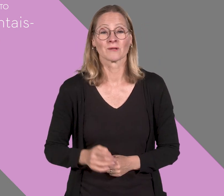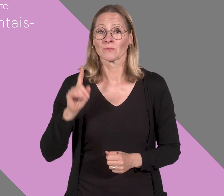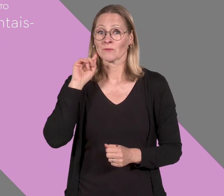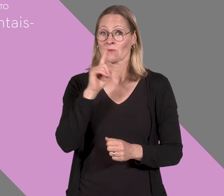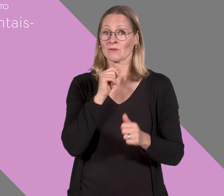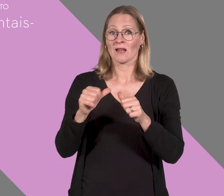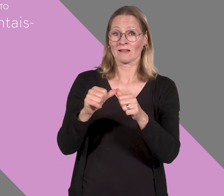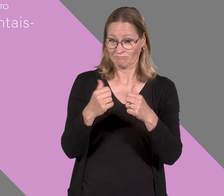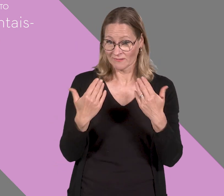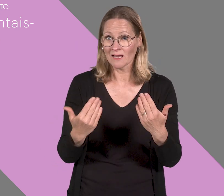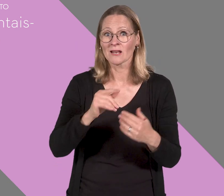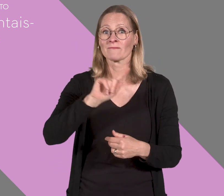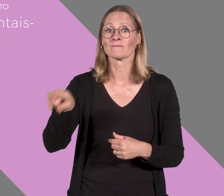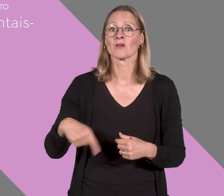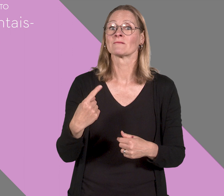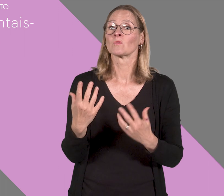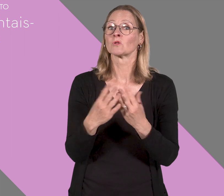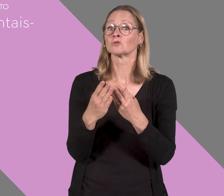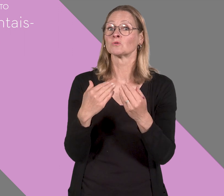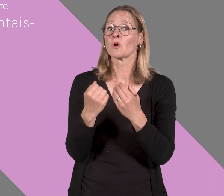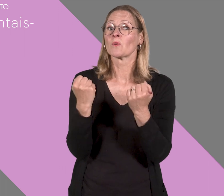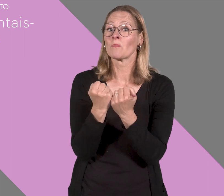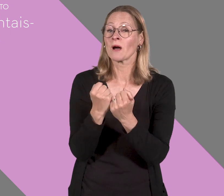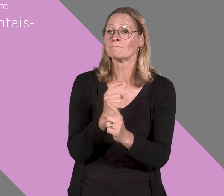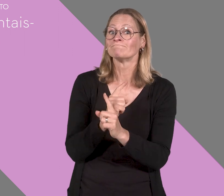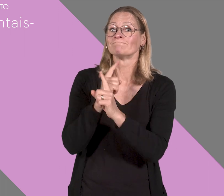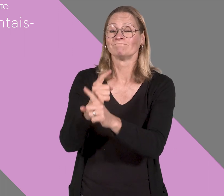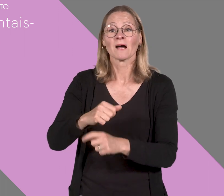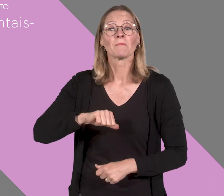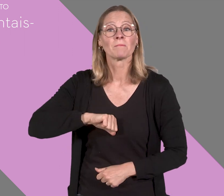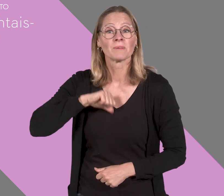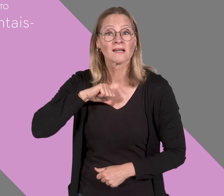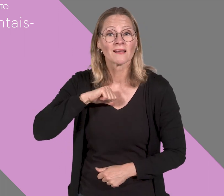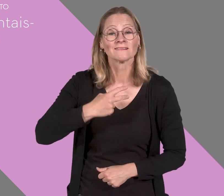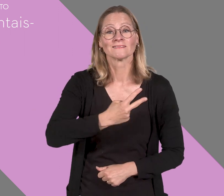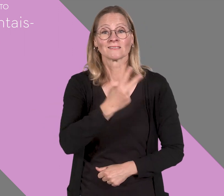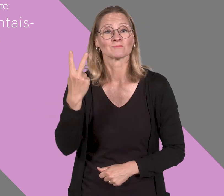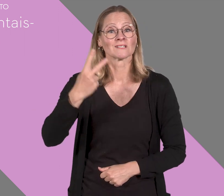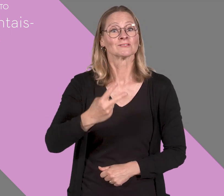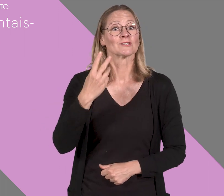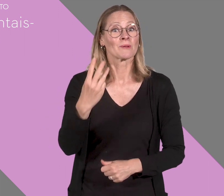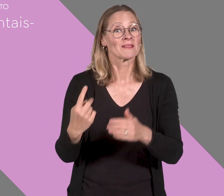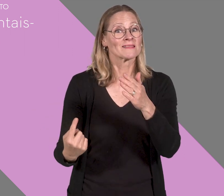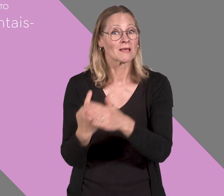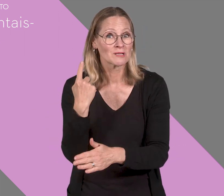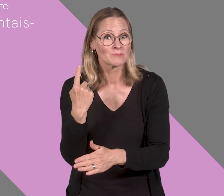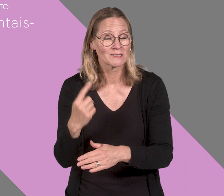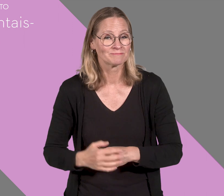Kuurojen Liitto on tänä vuonna Pride 2023 -tapahtuman yhteisökumppani!